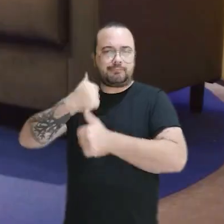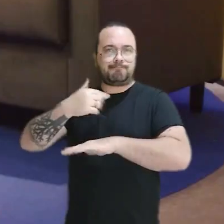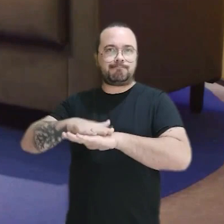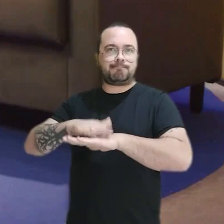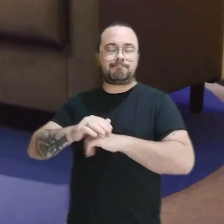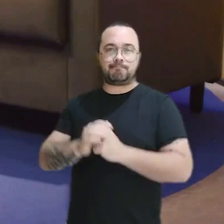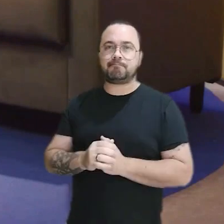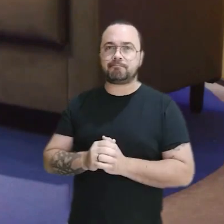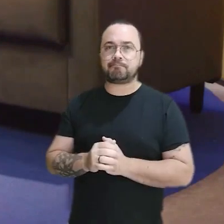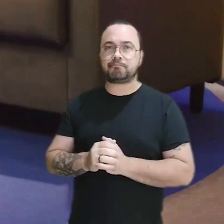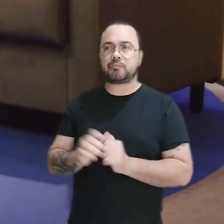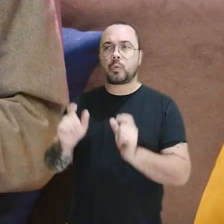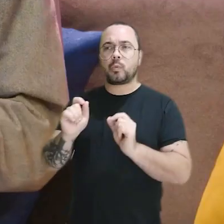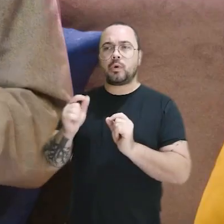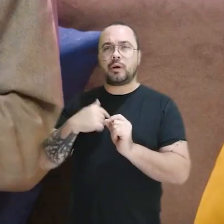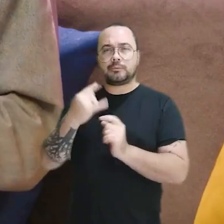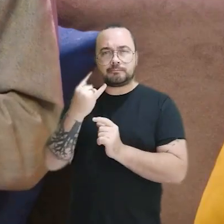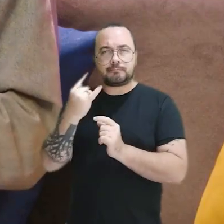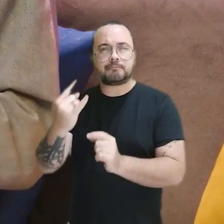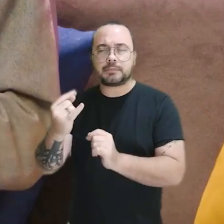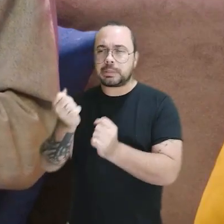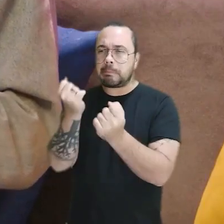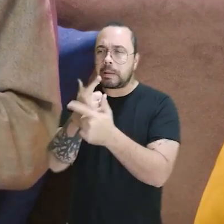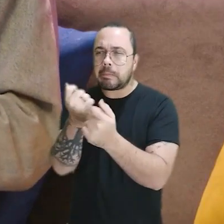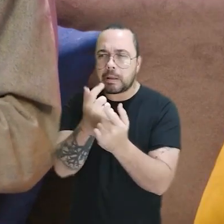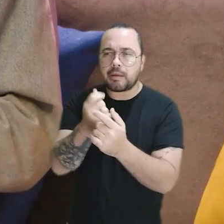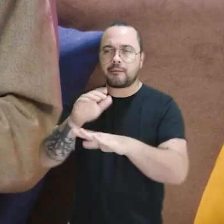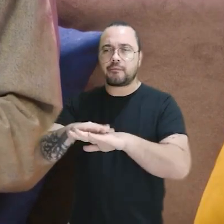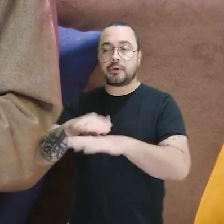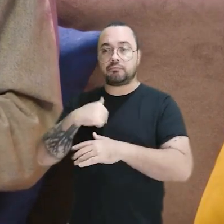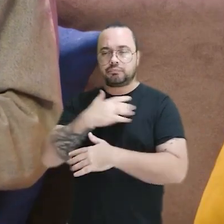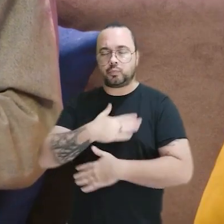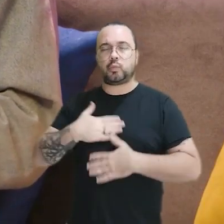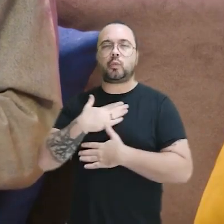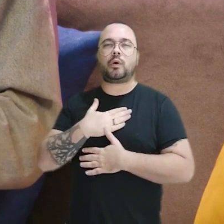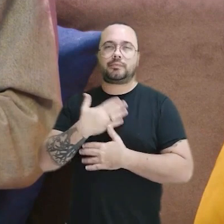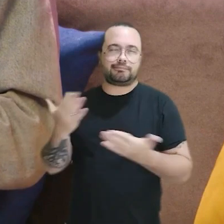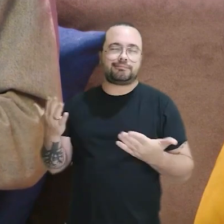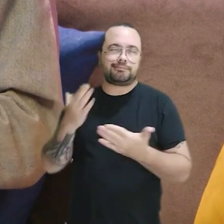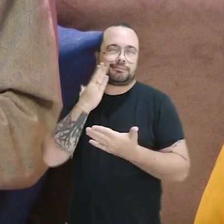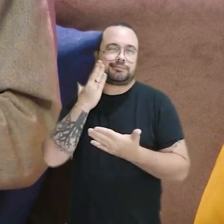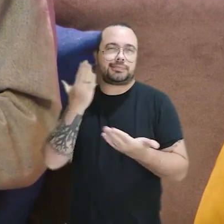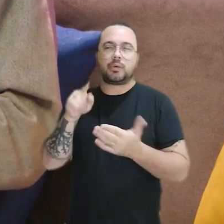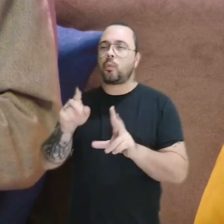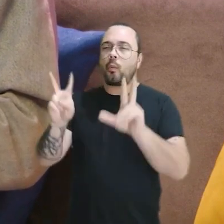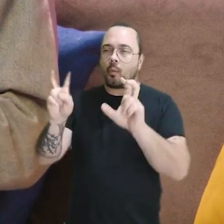O caráter que me atraiu da... Da comédia é esse, de você fazer só o que você quer. Sabe? De você falar do que você quer,